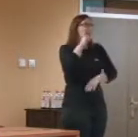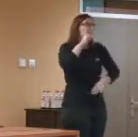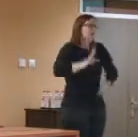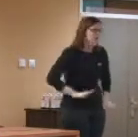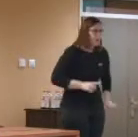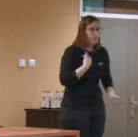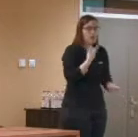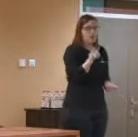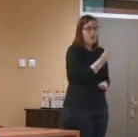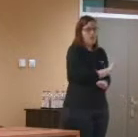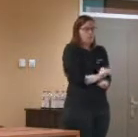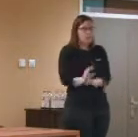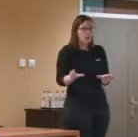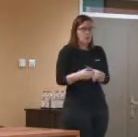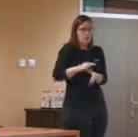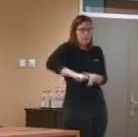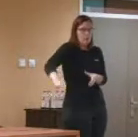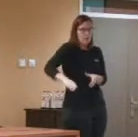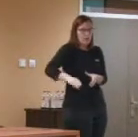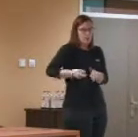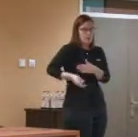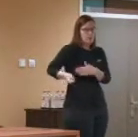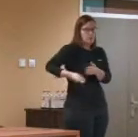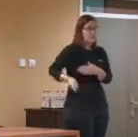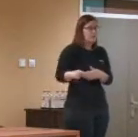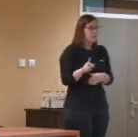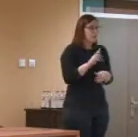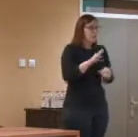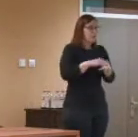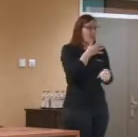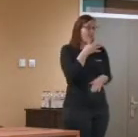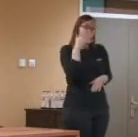de que se judicializara la denuncia, que hasta ese momento